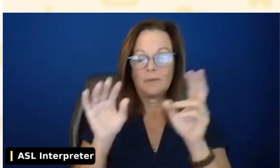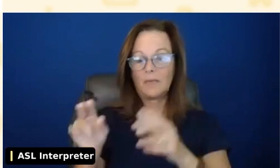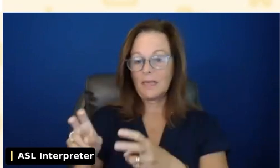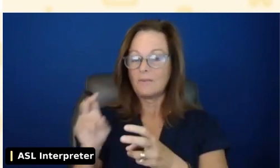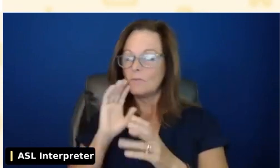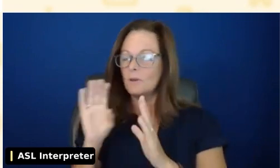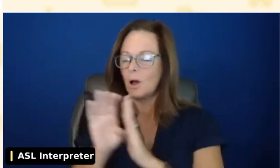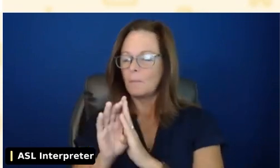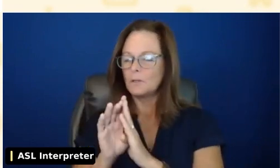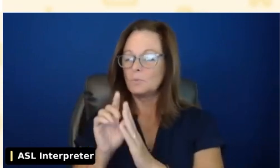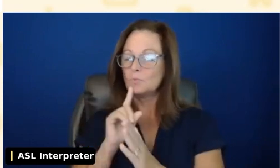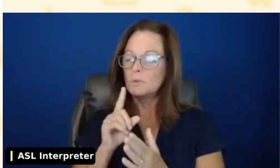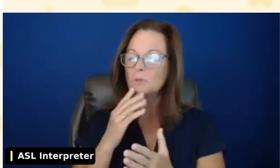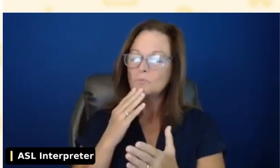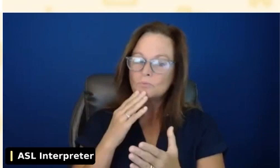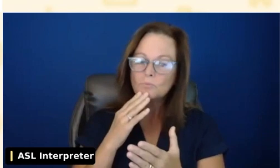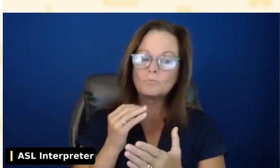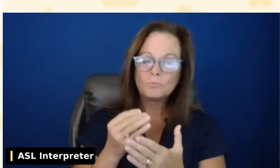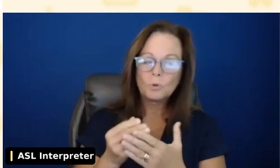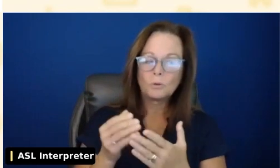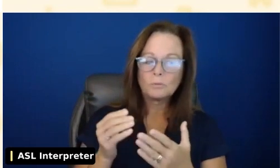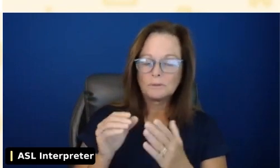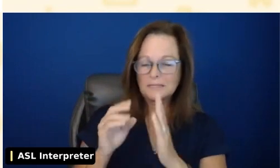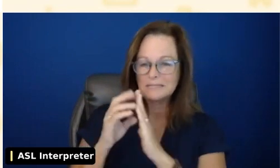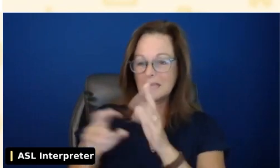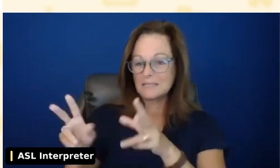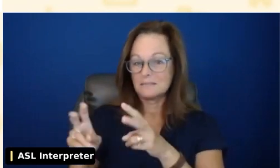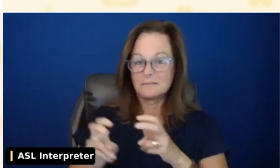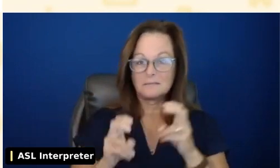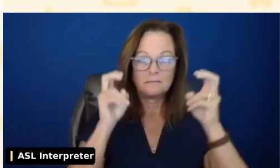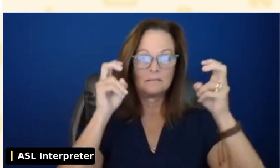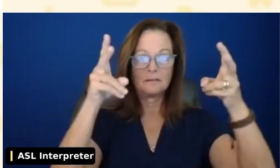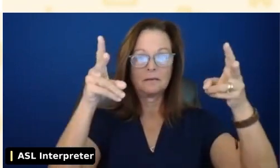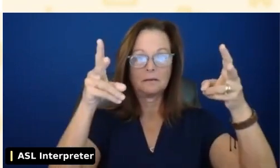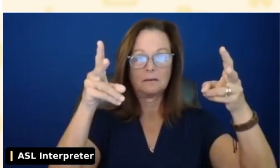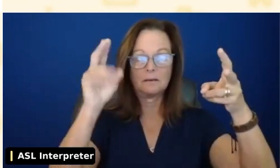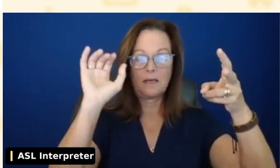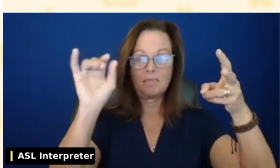con un texto alternativo brillante y lo copias y pegas, ¿El texto alternativo también se mueve o tienes